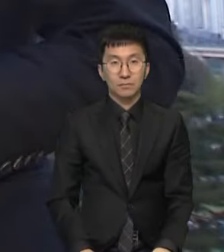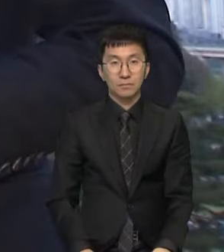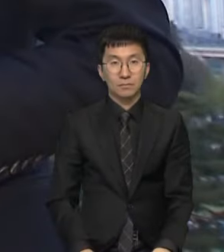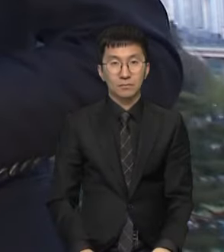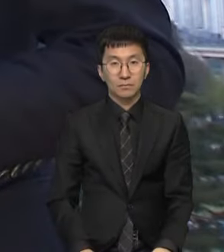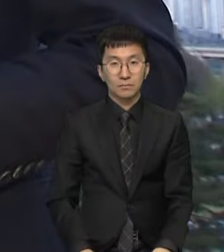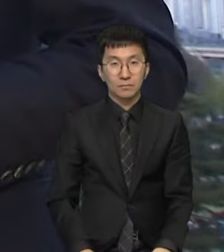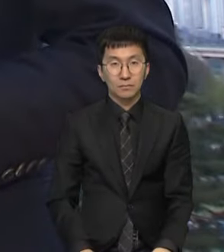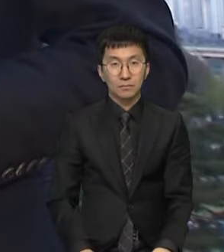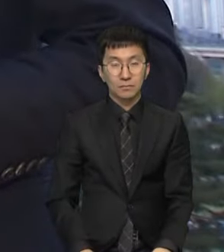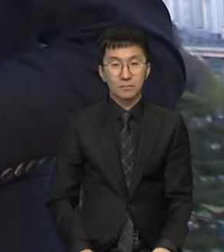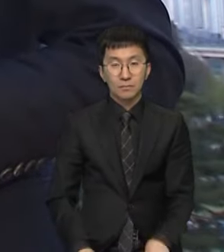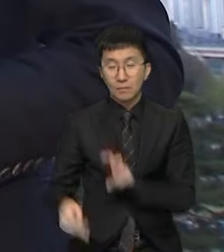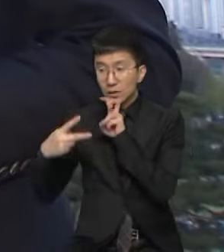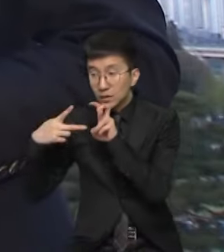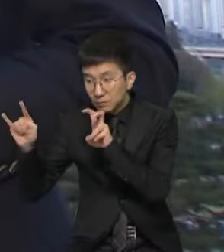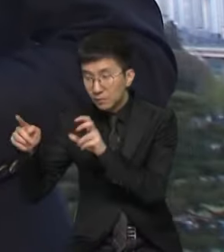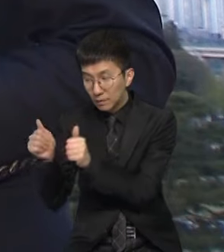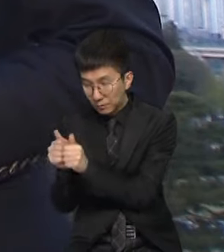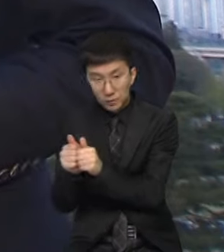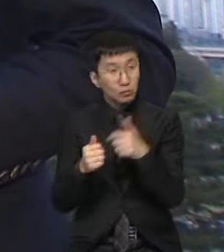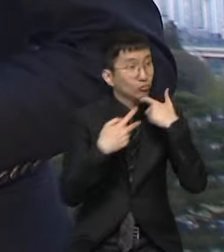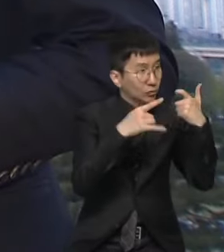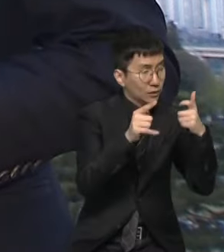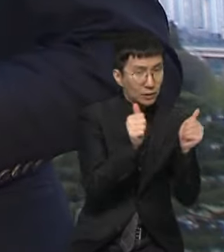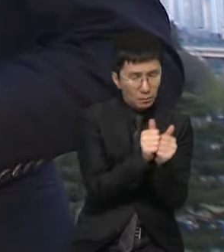(기자) 변화하는 20대와 60대 남성의 표심을 어느 당이 더 잡을지가 승패를